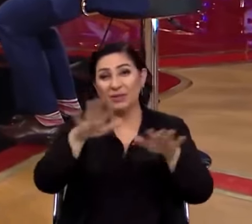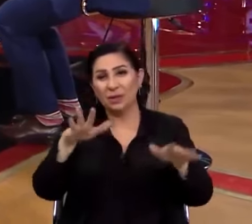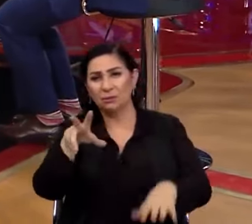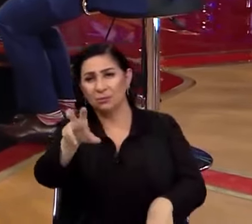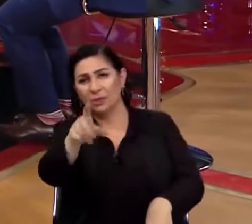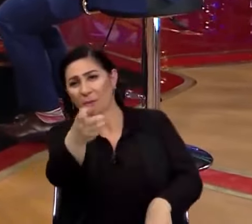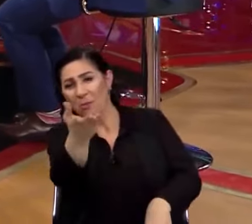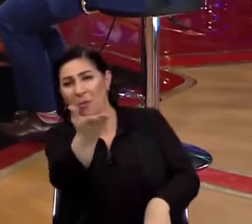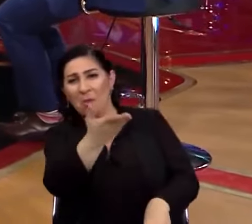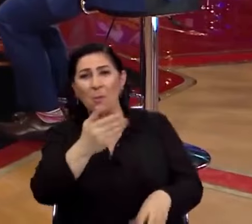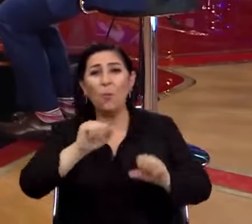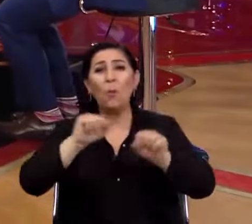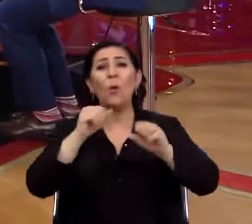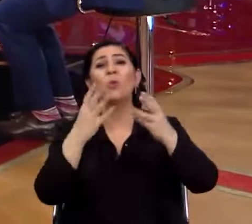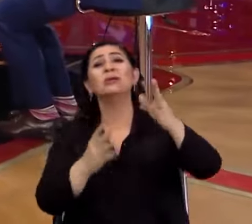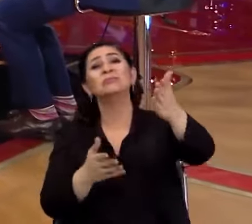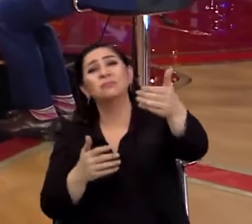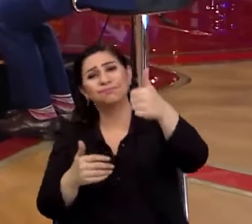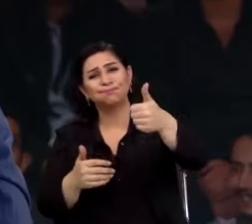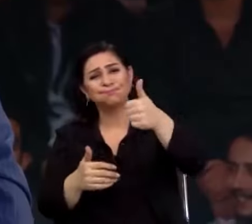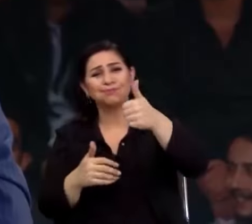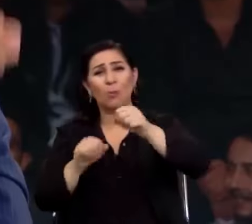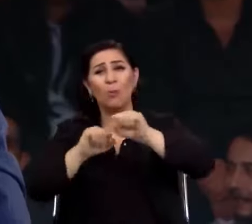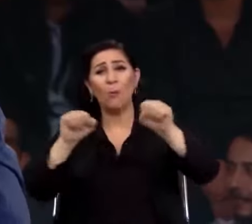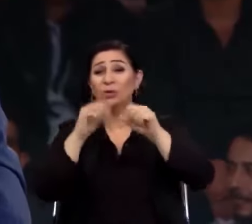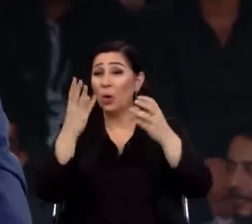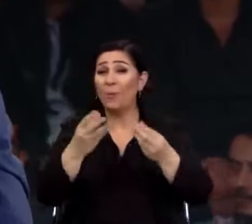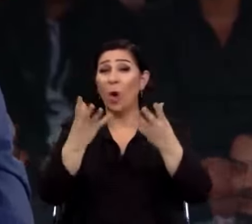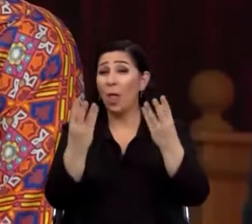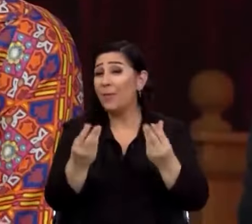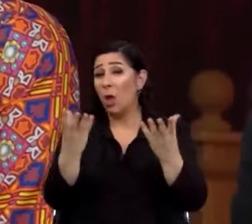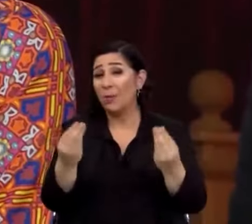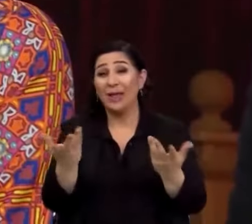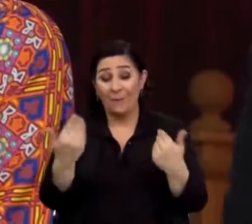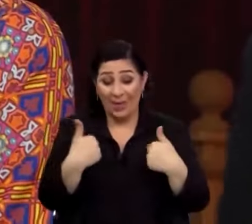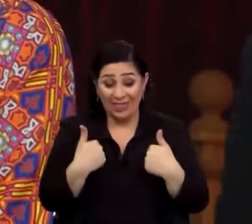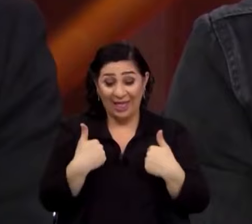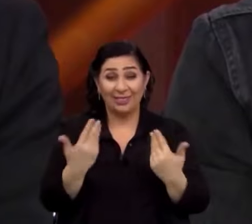yani şundan bombacı olmaz mı ya Şundan ya Şundan ya Şundan ya benden